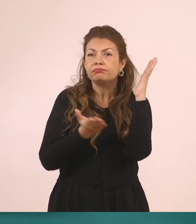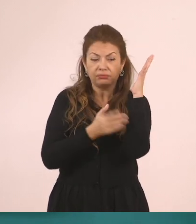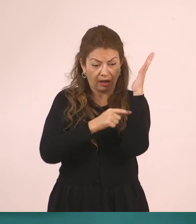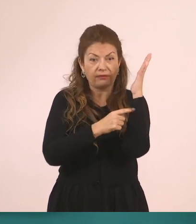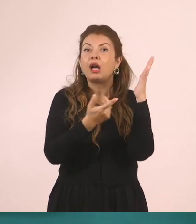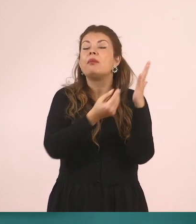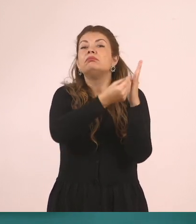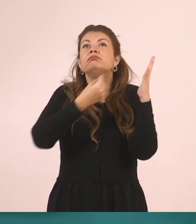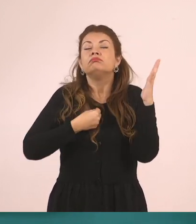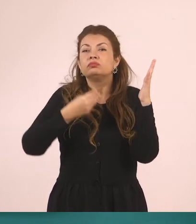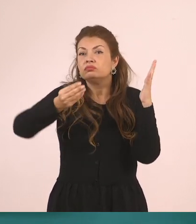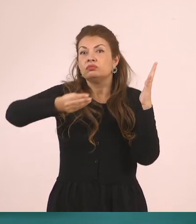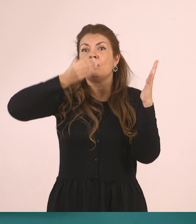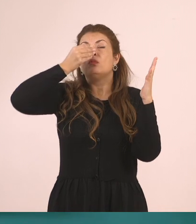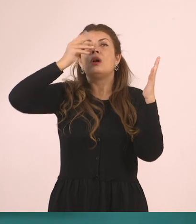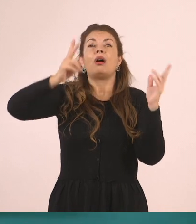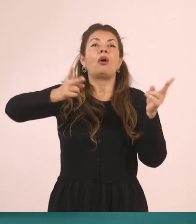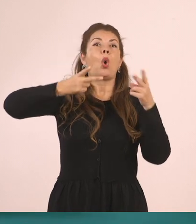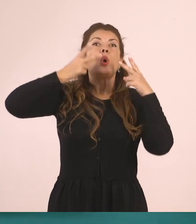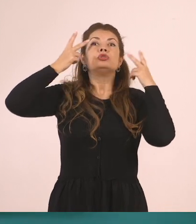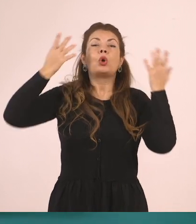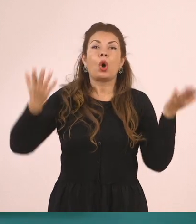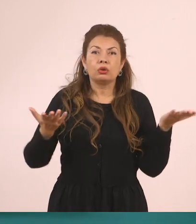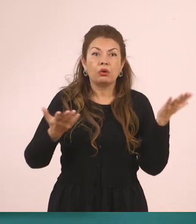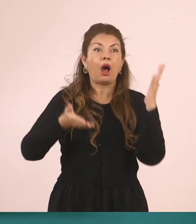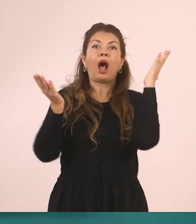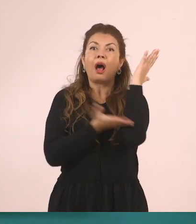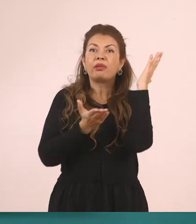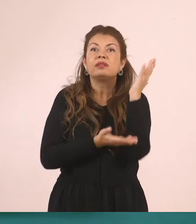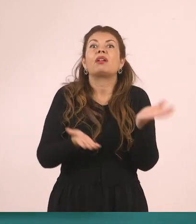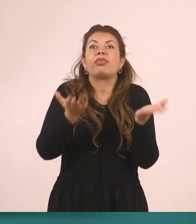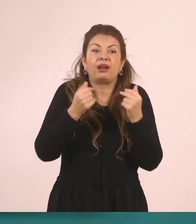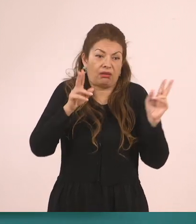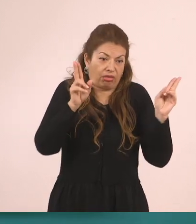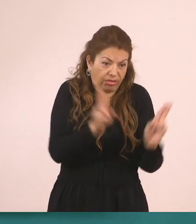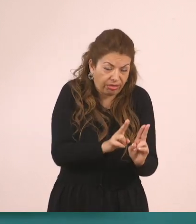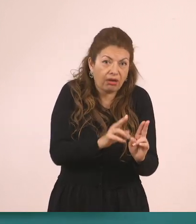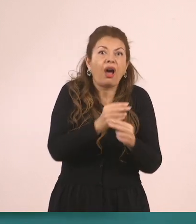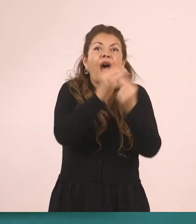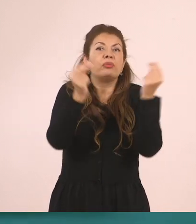Μας δίνουν οξυγόνο. Όταν κόβουμε τα δέντρα, μειώνουμε και το οξυγόνο που έχουμε εμείς για να αναπνεύσουμε.